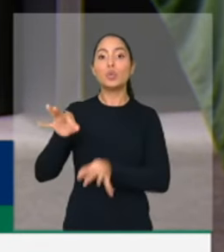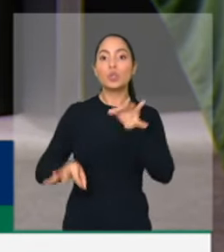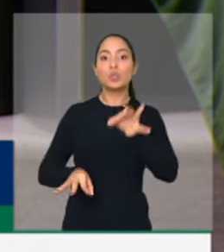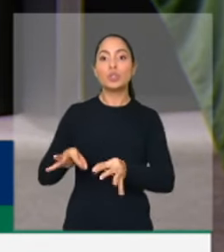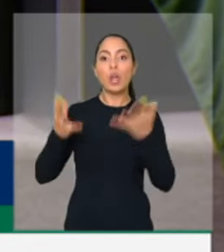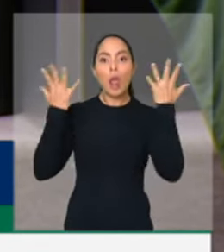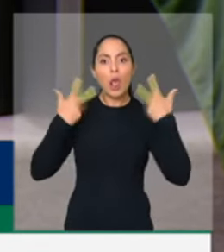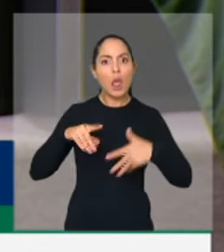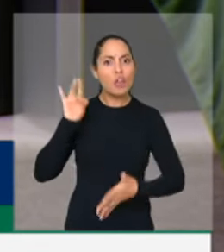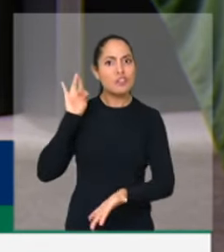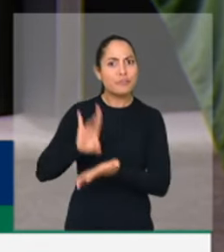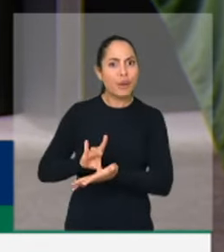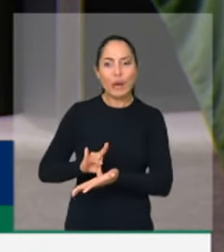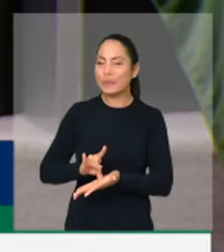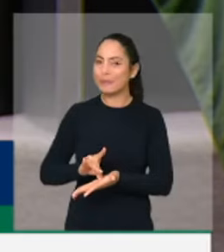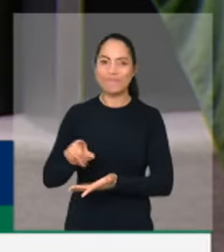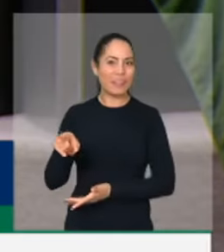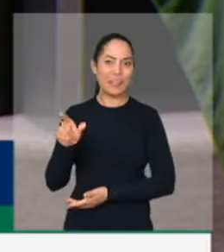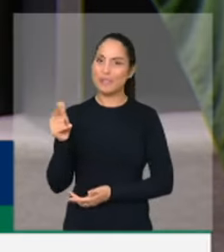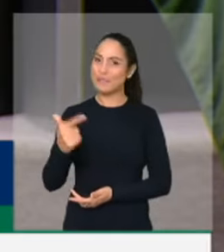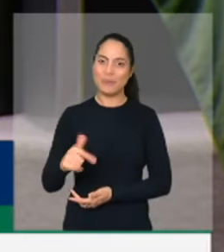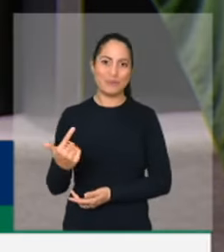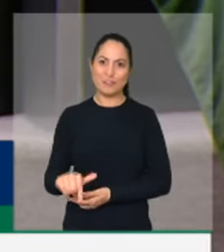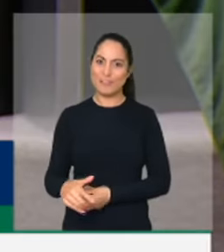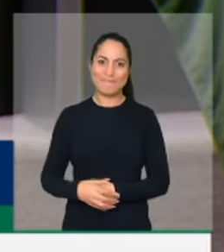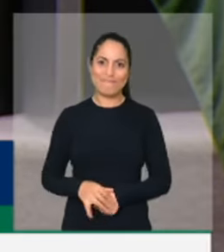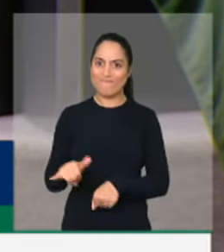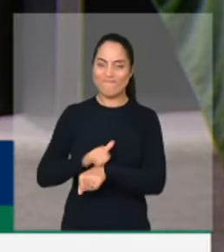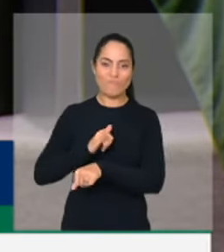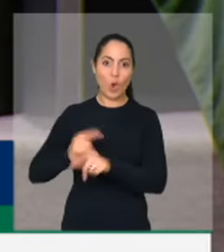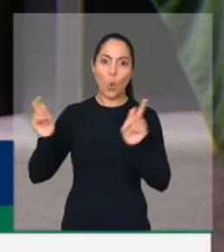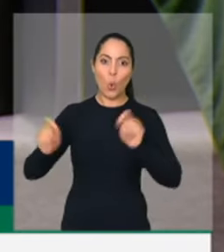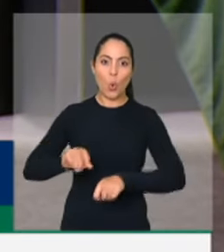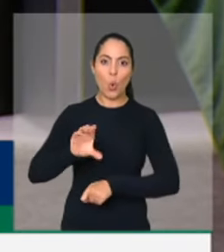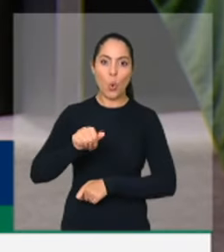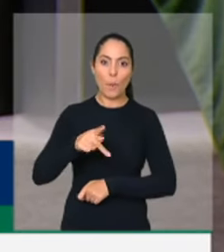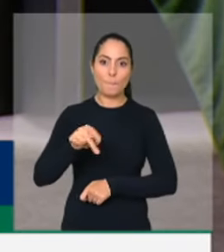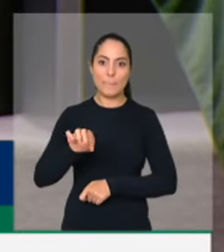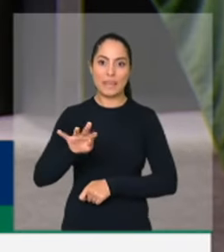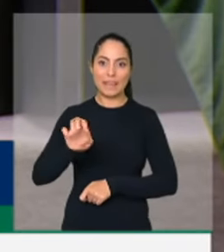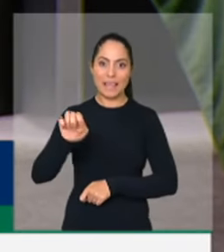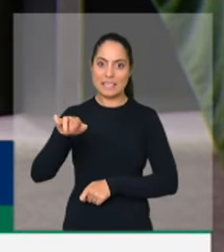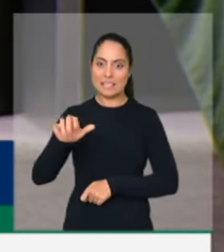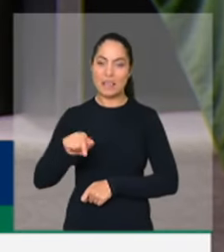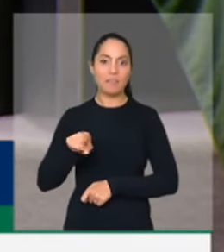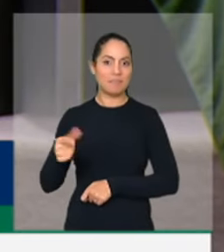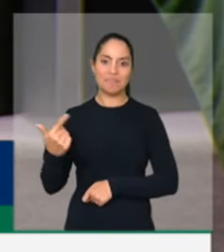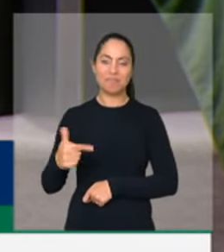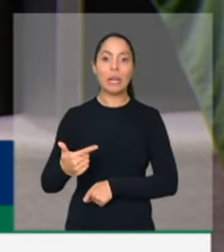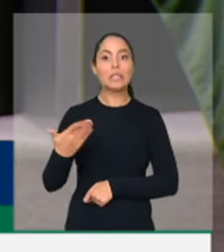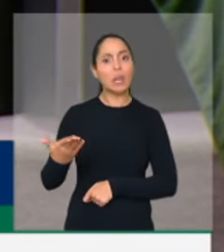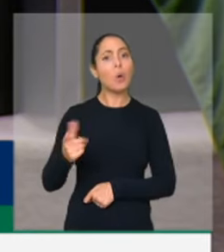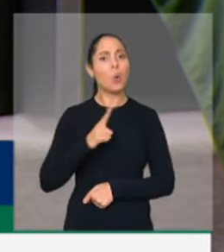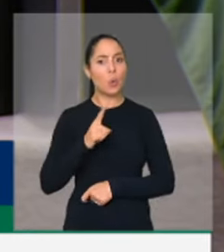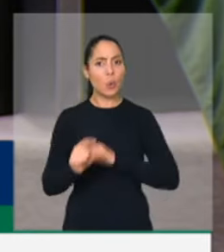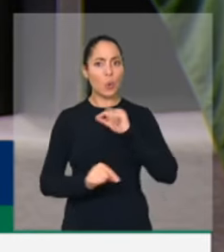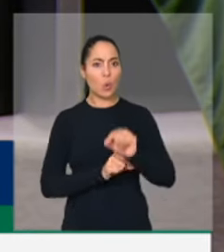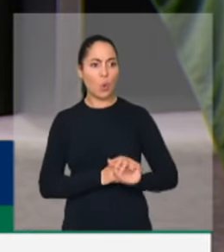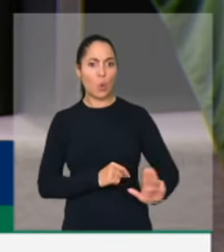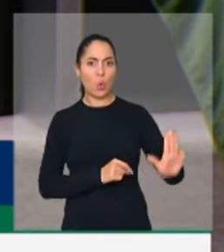INJUSTIÇAS, ARTICULAÇÕES E FEZ AÇÕES QUE LEVARAM O PRESIDENTE LULA A JULGAMENTO E É CONDENAÇÃO SEM DEVER, SEM TER COMETIDO O CRIME. QUEM